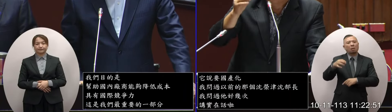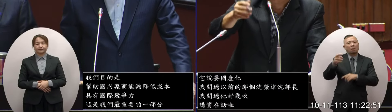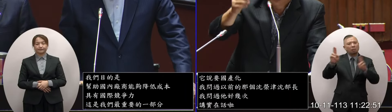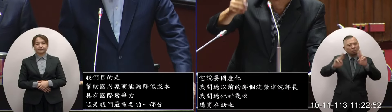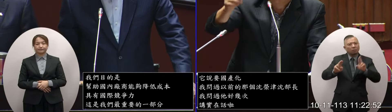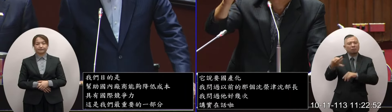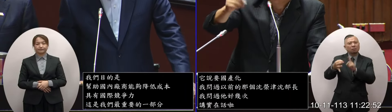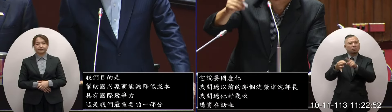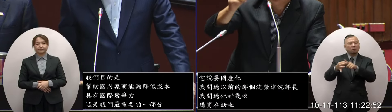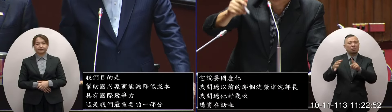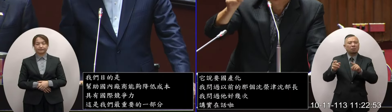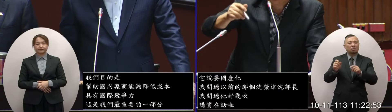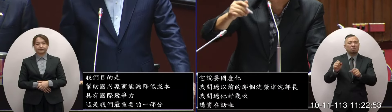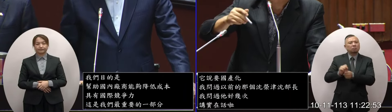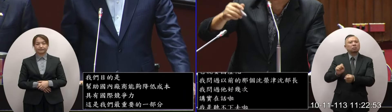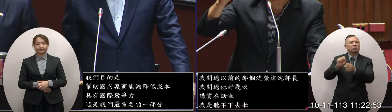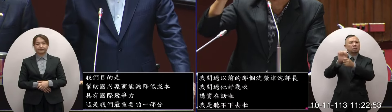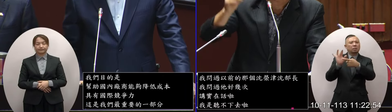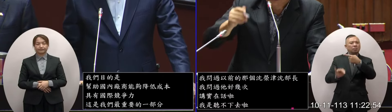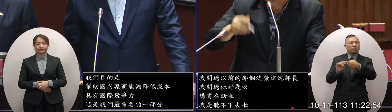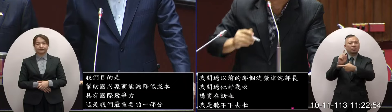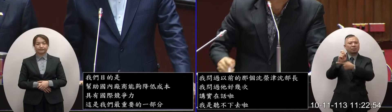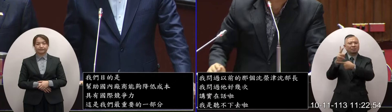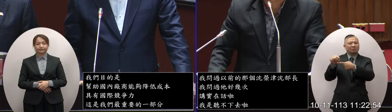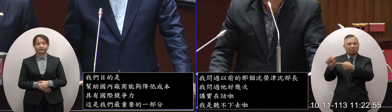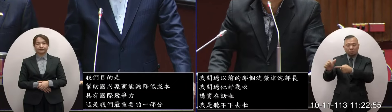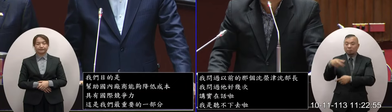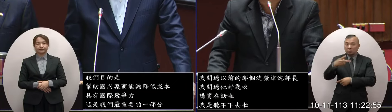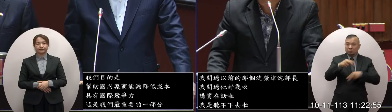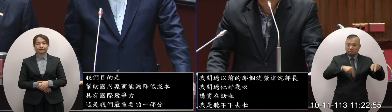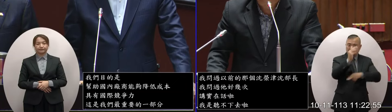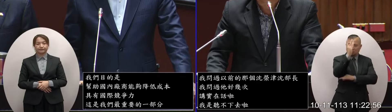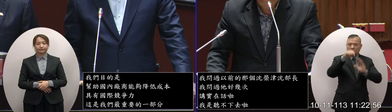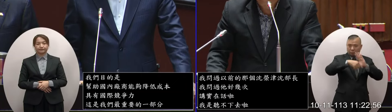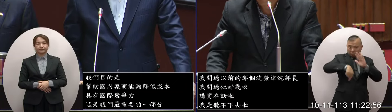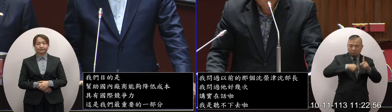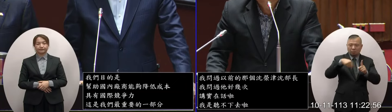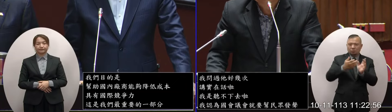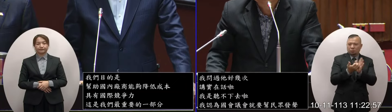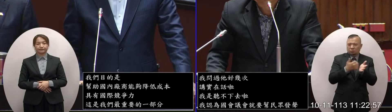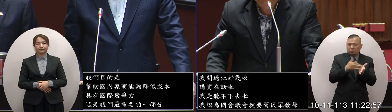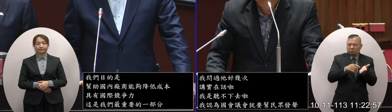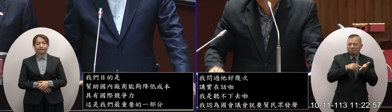又要行政院 編列預算 年年來補貼台電 這個不是沒有原因